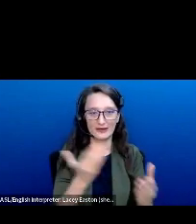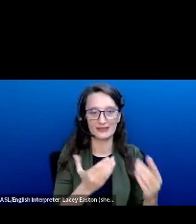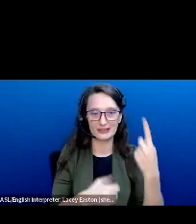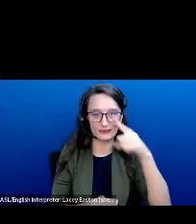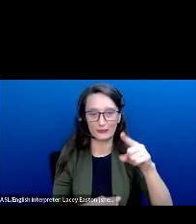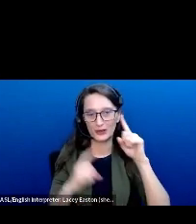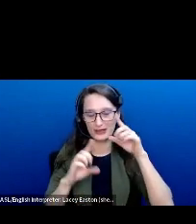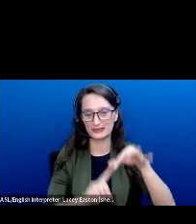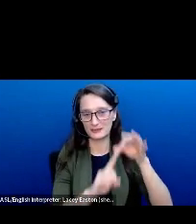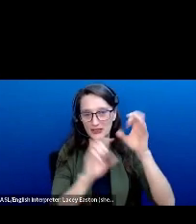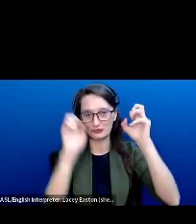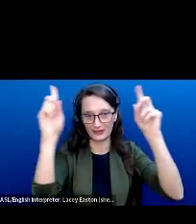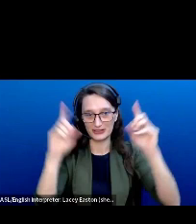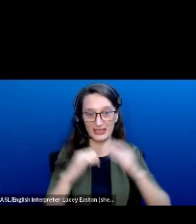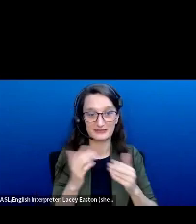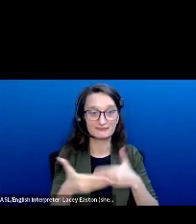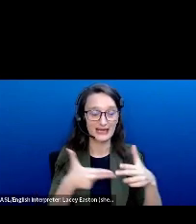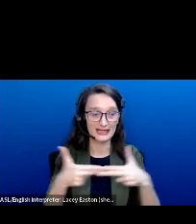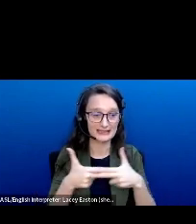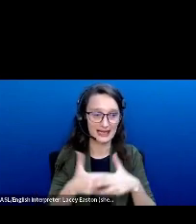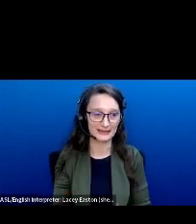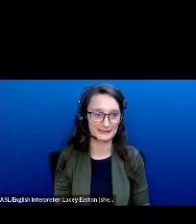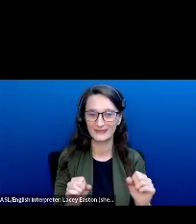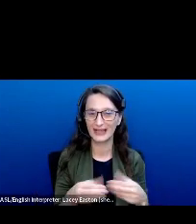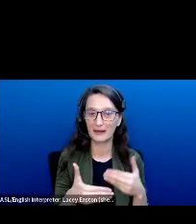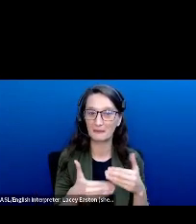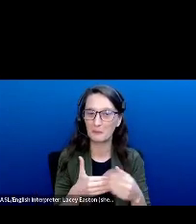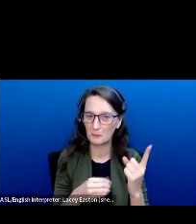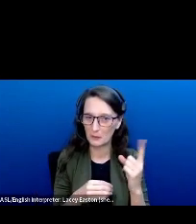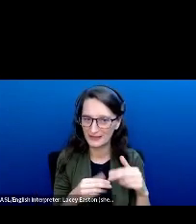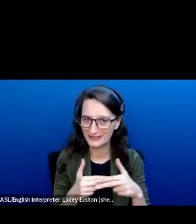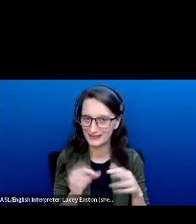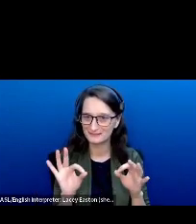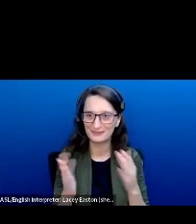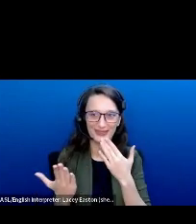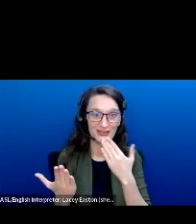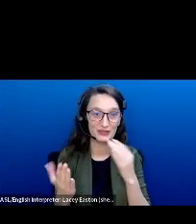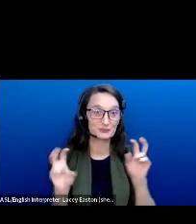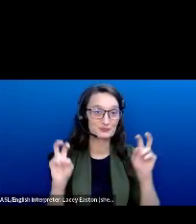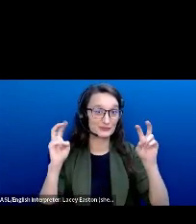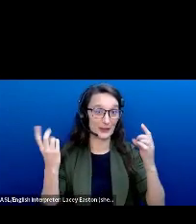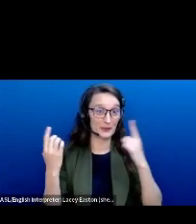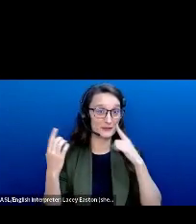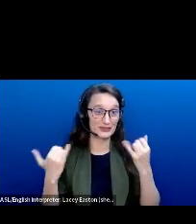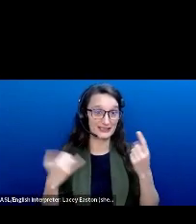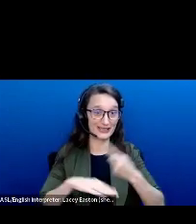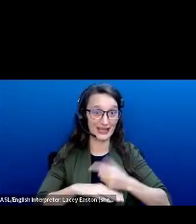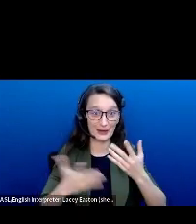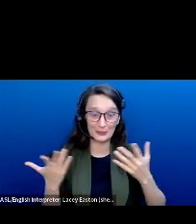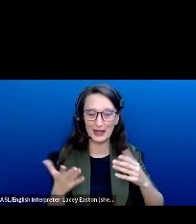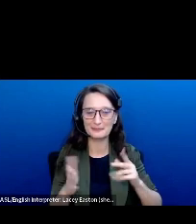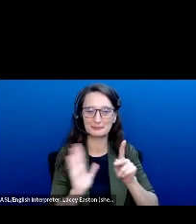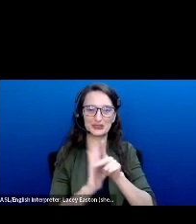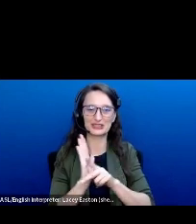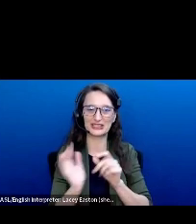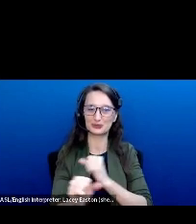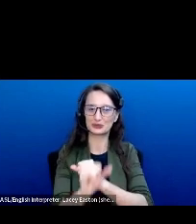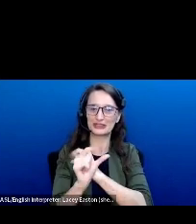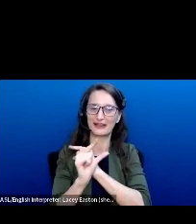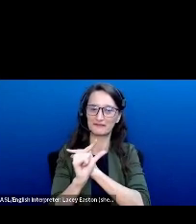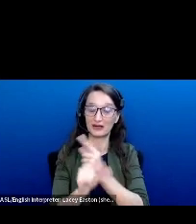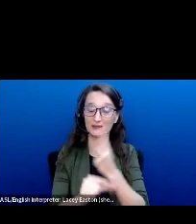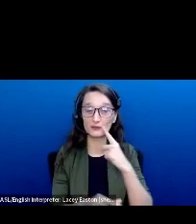diapositiva: Nuestro tema de hoy son las garantías procesales. Para encontrar una copia de las